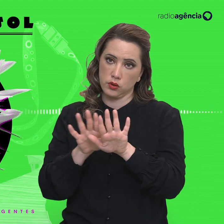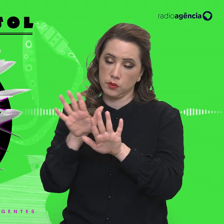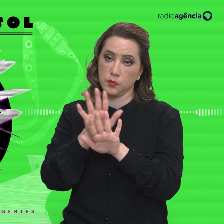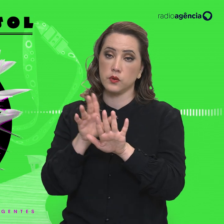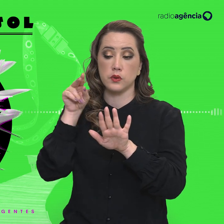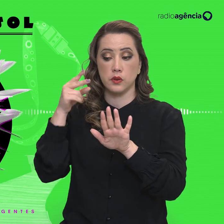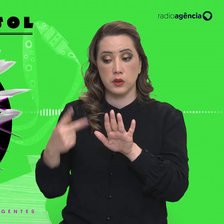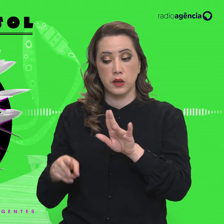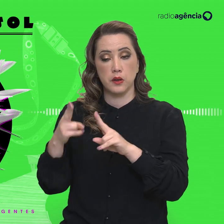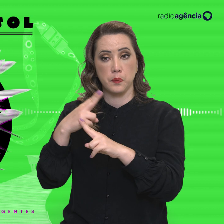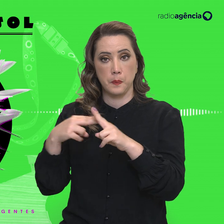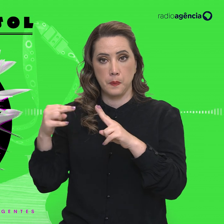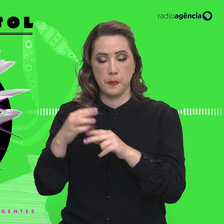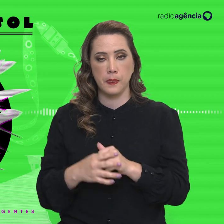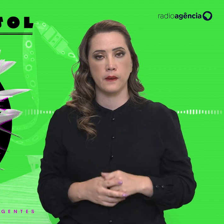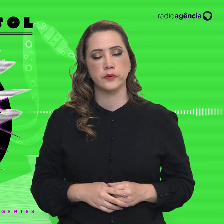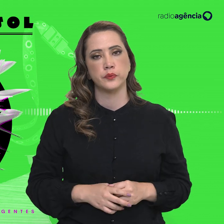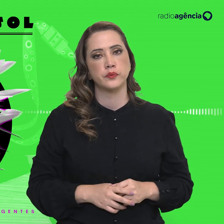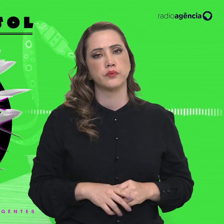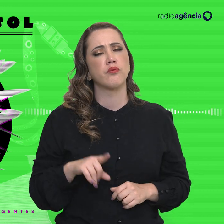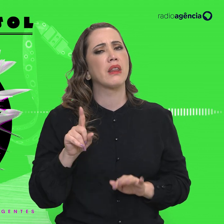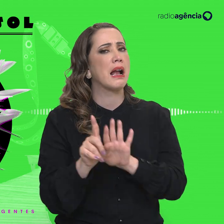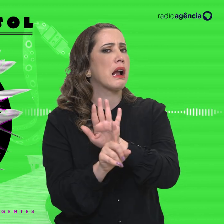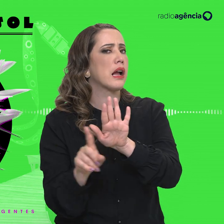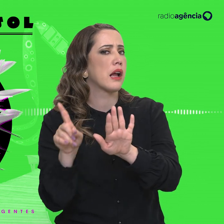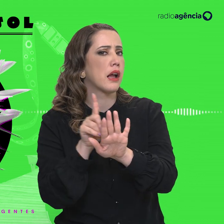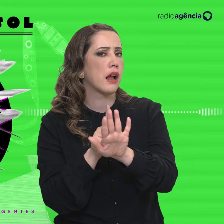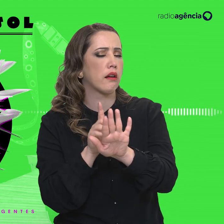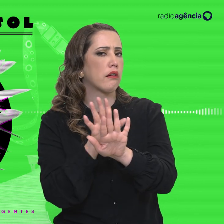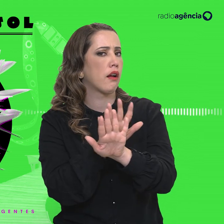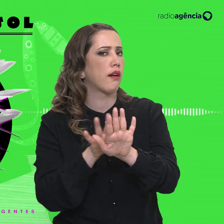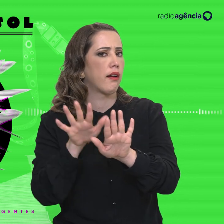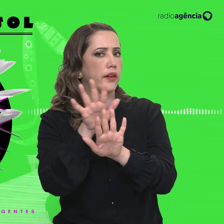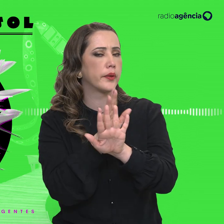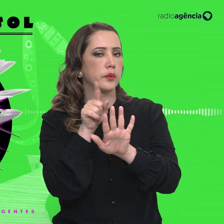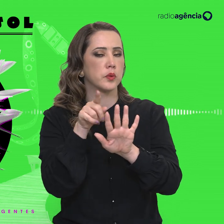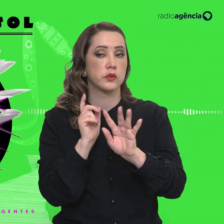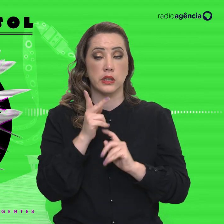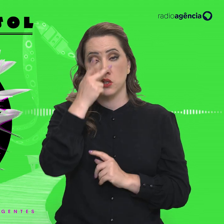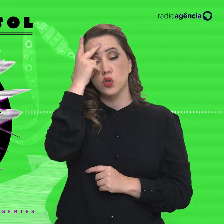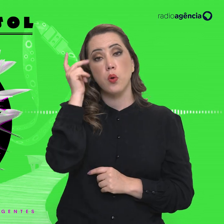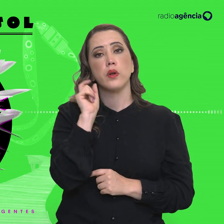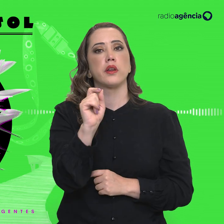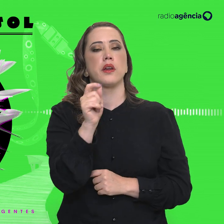[Maria Júlia] A camuflagem social se refere a uma série de esforços que pessoas autistas fazem